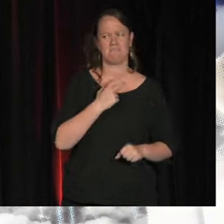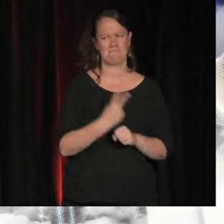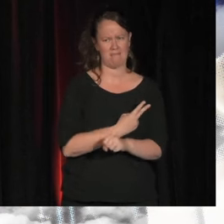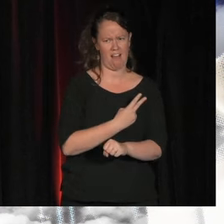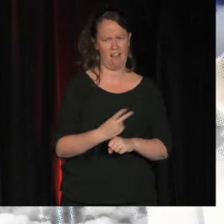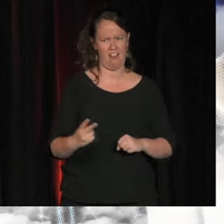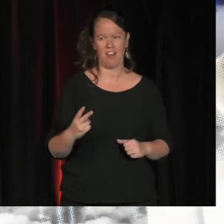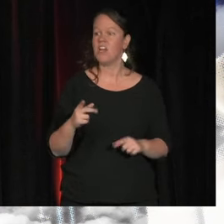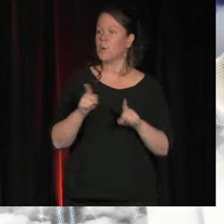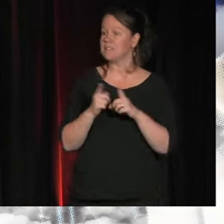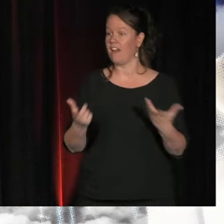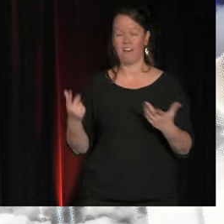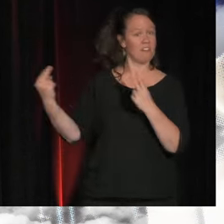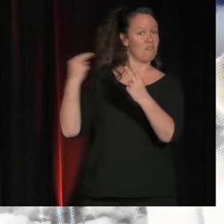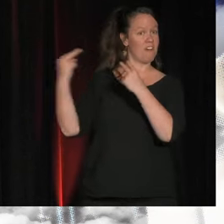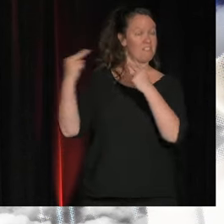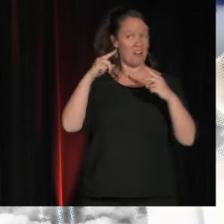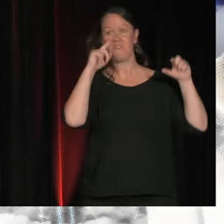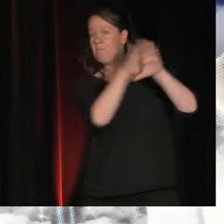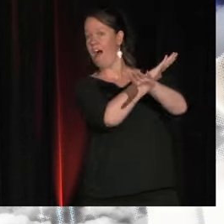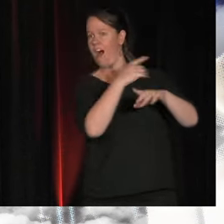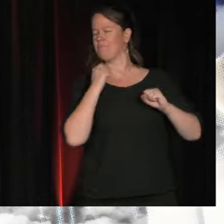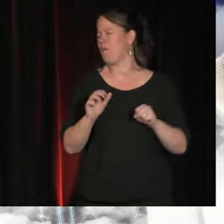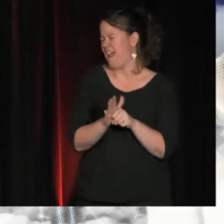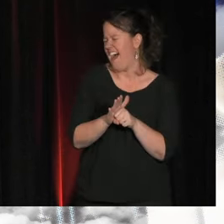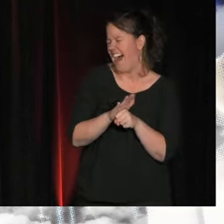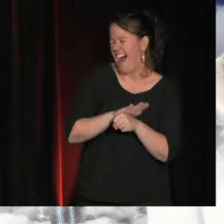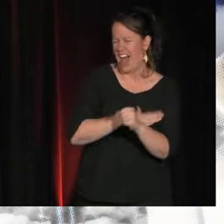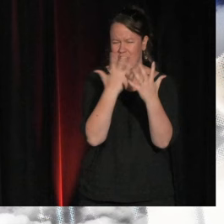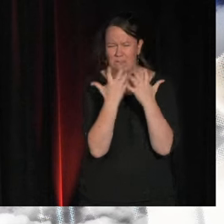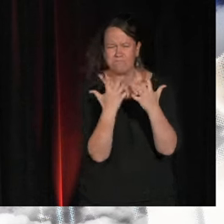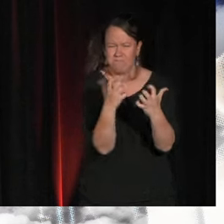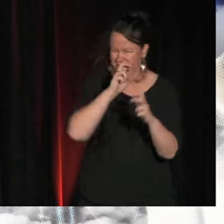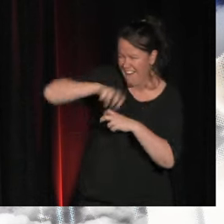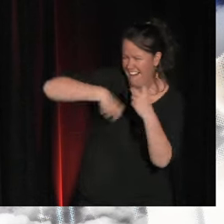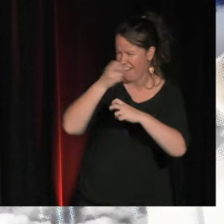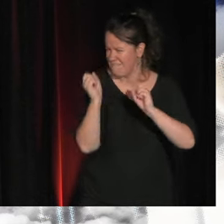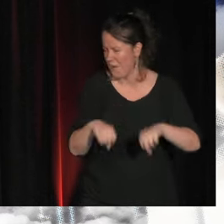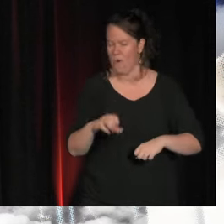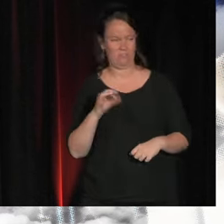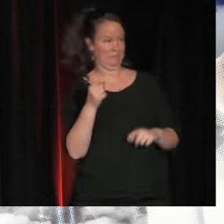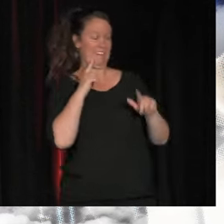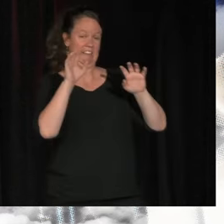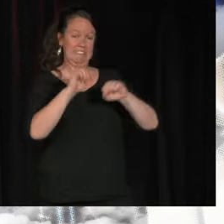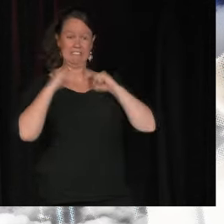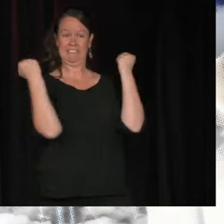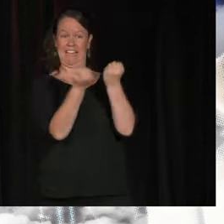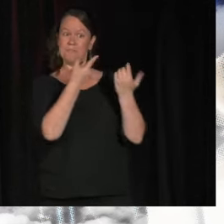Parce qu'on peut mentir sur l'audio. Je voulais mentir un petit peu, dire que c'est plein à craquer. Il y a des gens qui ont dû faire des roulades et tout. En même temps, pour une première fois, remplir un stade, ce n'était pas si évident, mais on y est presque.